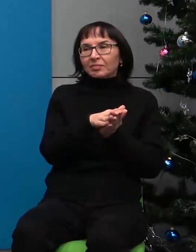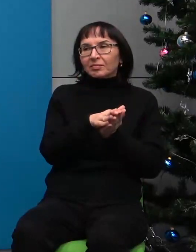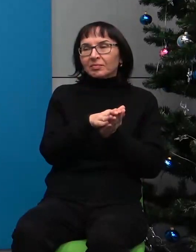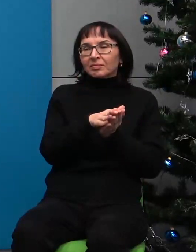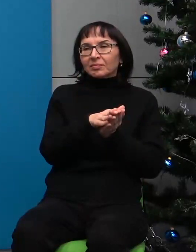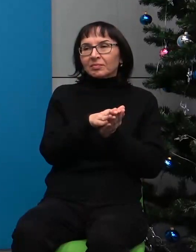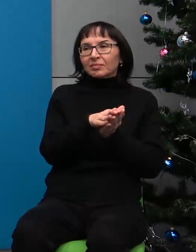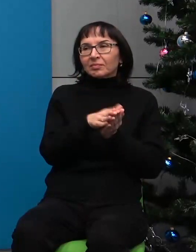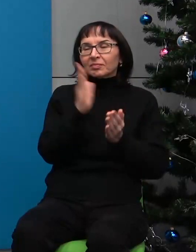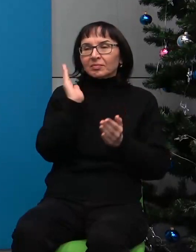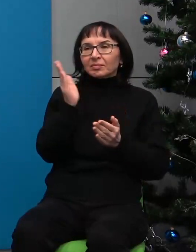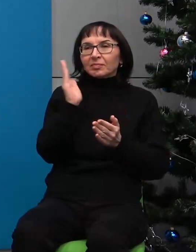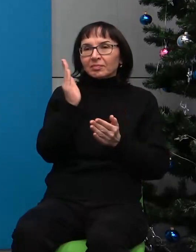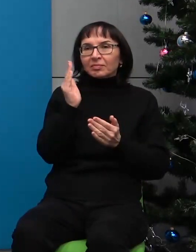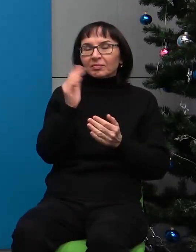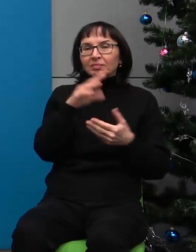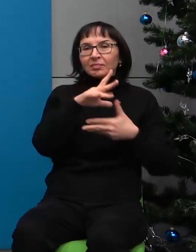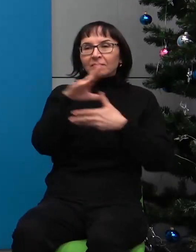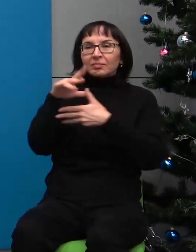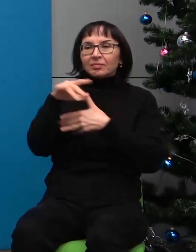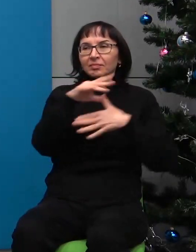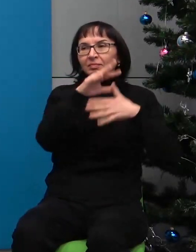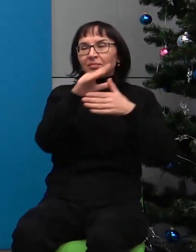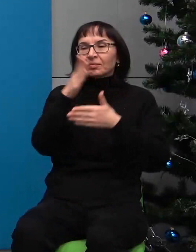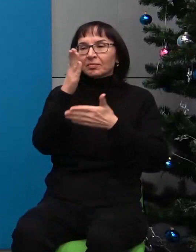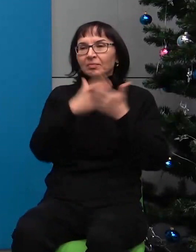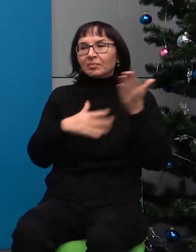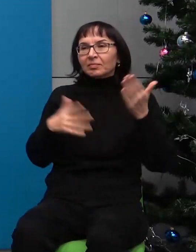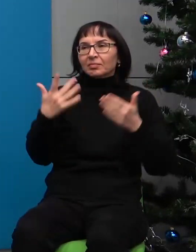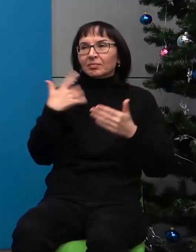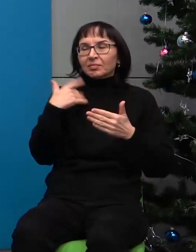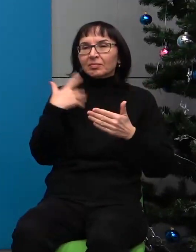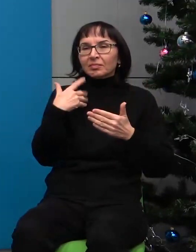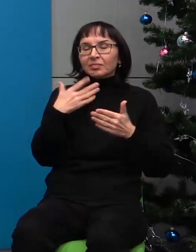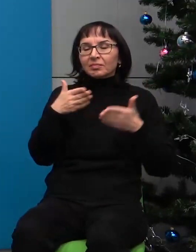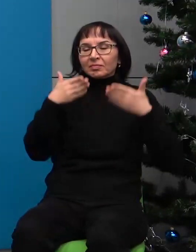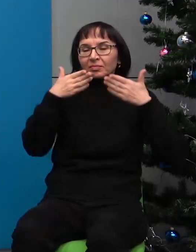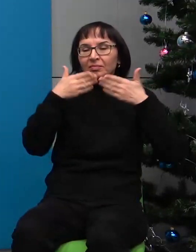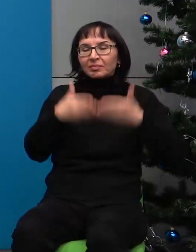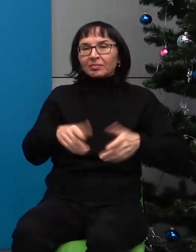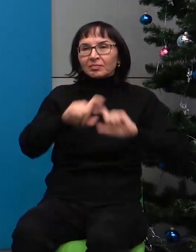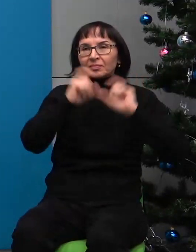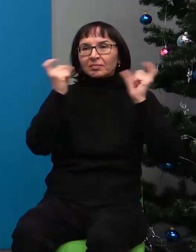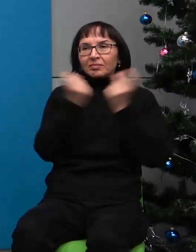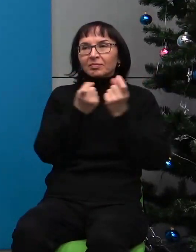bo innej nie miała. I potem gdzieś na schodach opowiedziała,